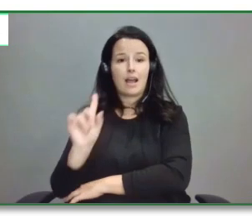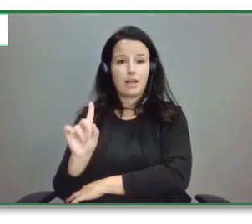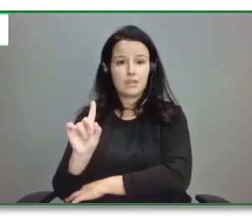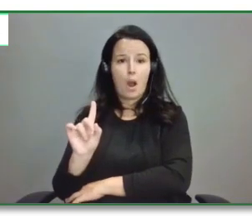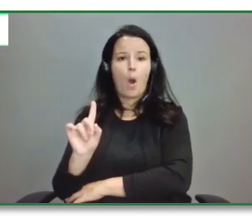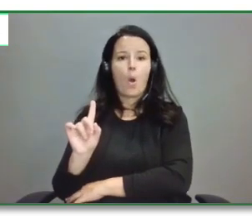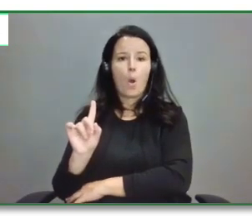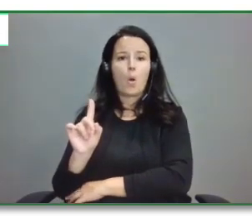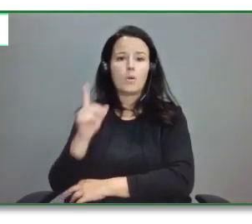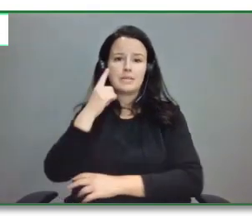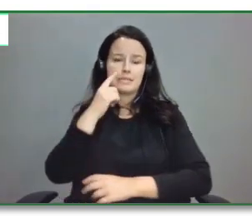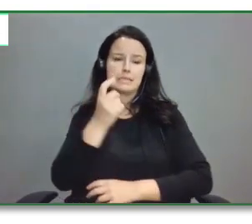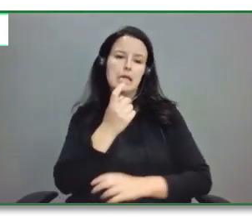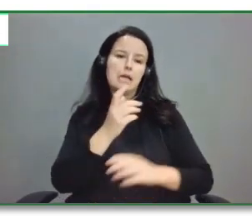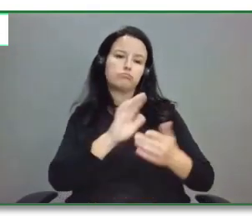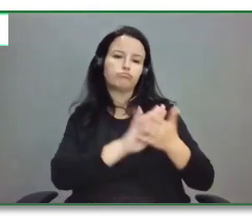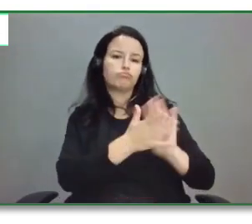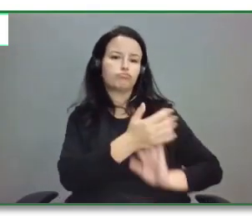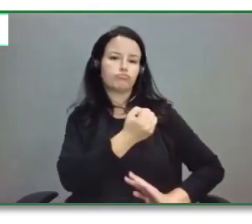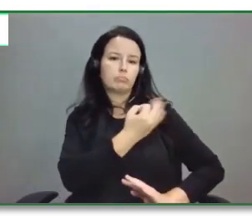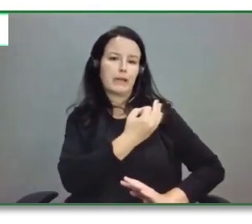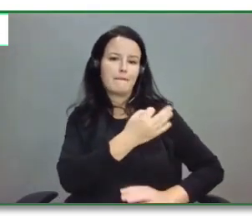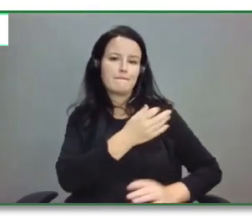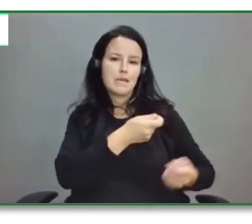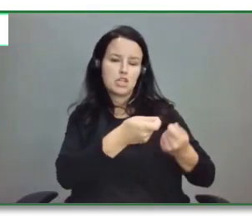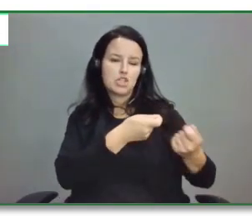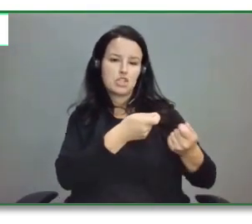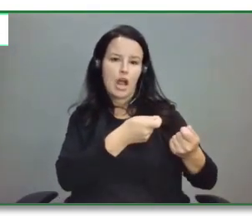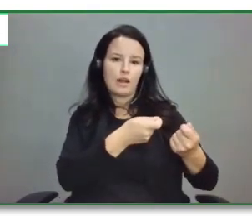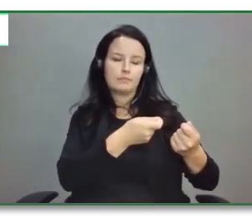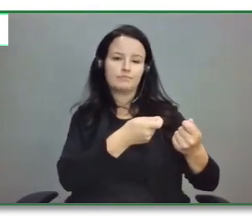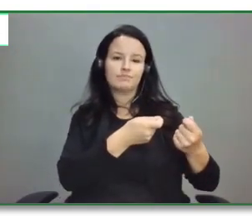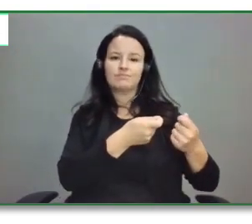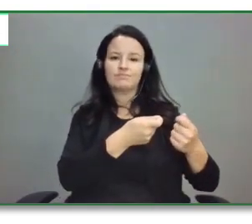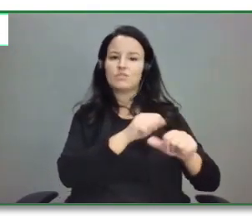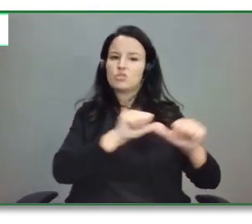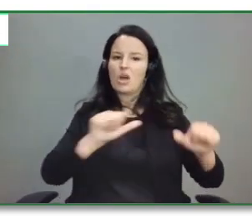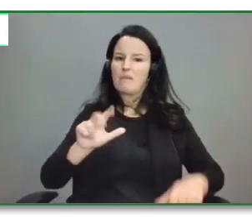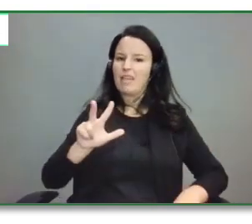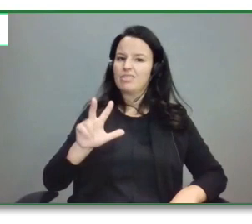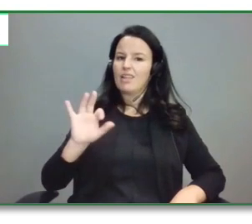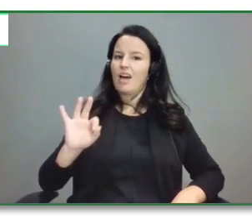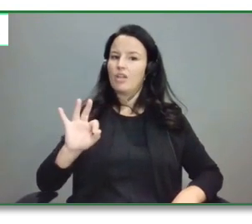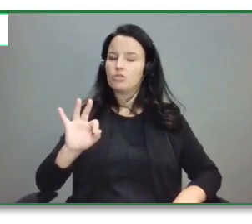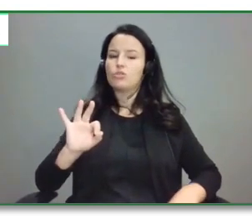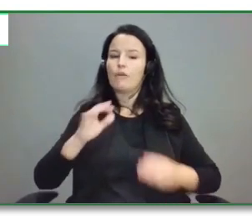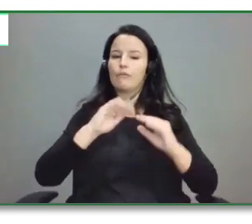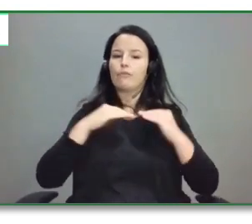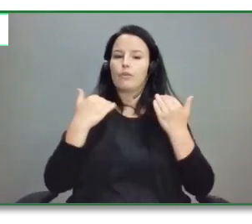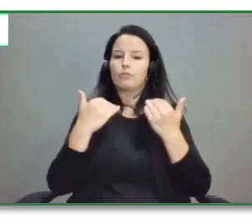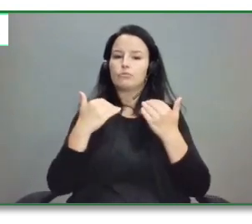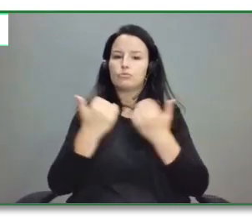secteur privé parmi ceux-ci ce 39 fournissent ces informations sur l'une